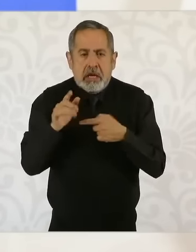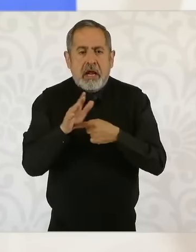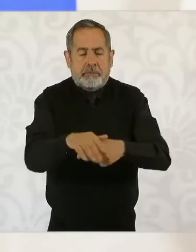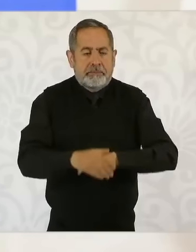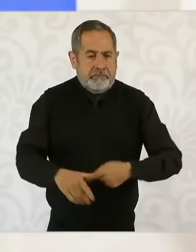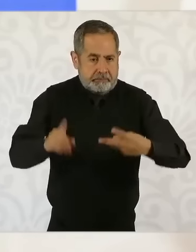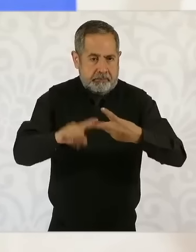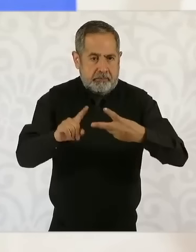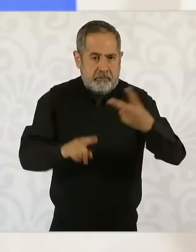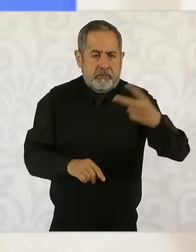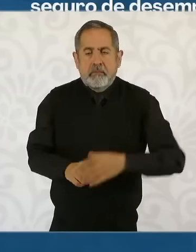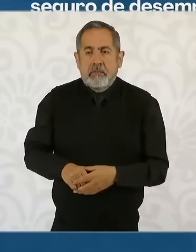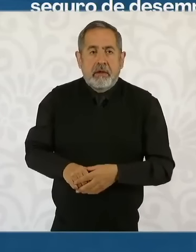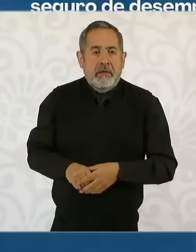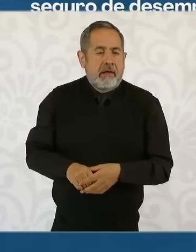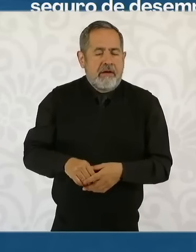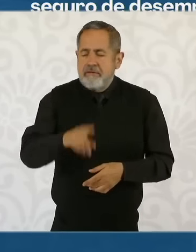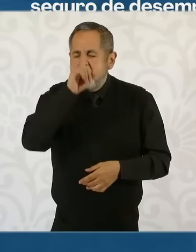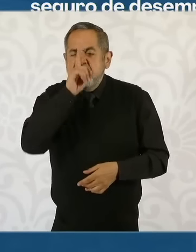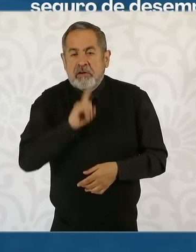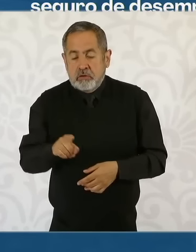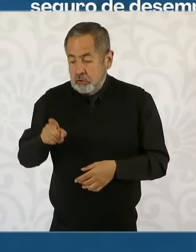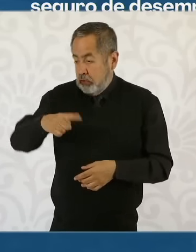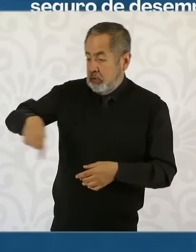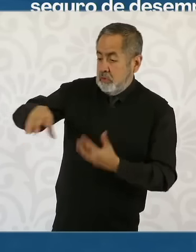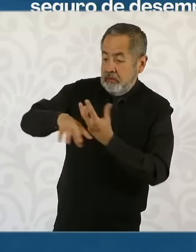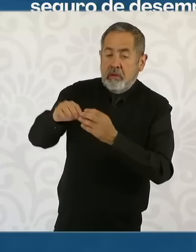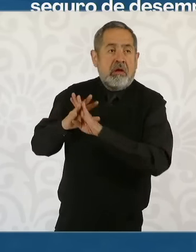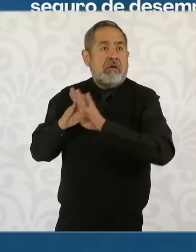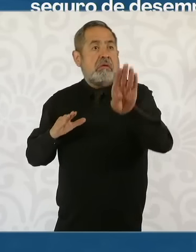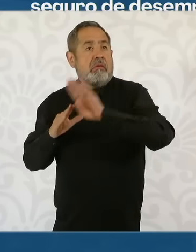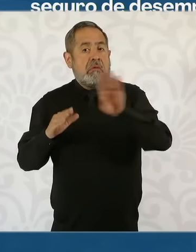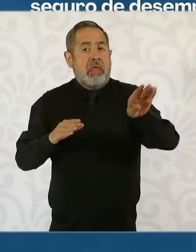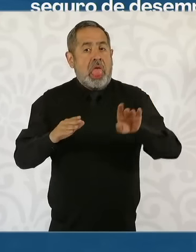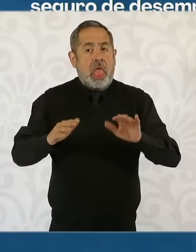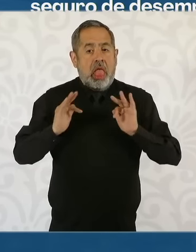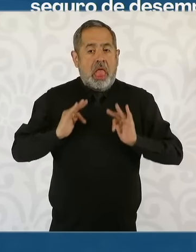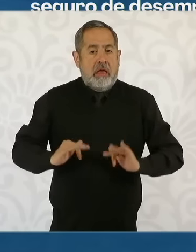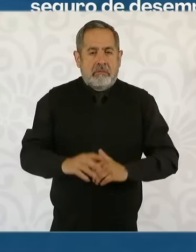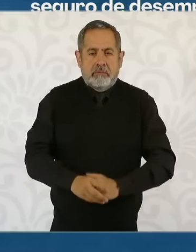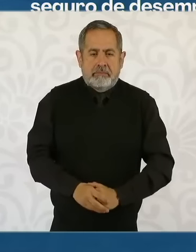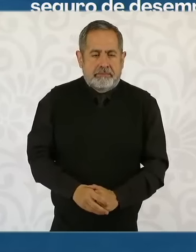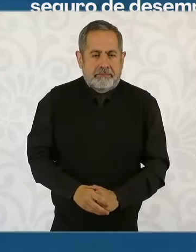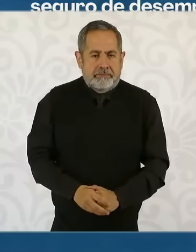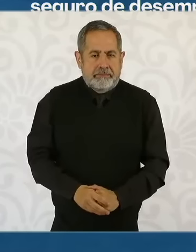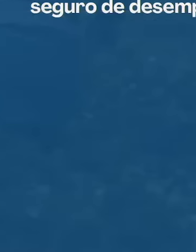mito los inmigrantes solo reciben beneficios y no contribuyen estos son los tres mitos que la gente